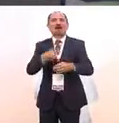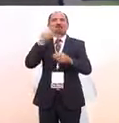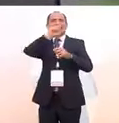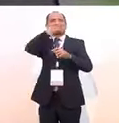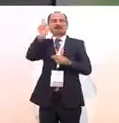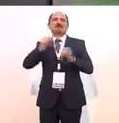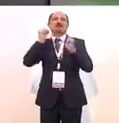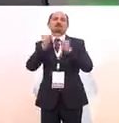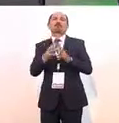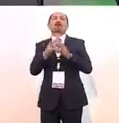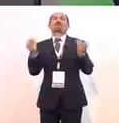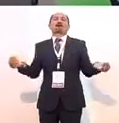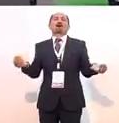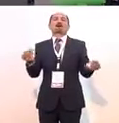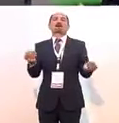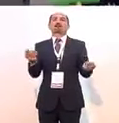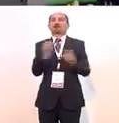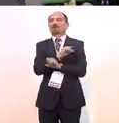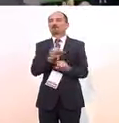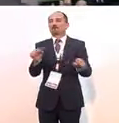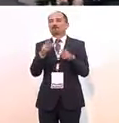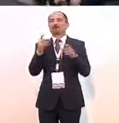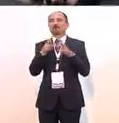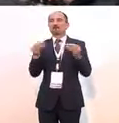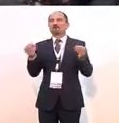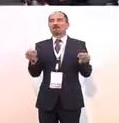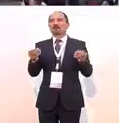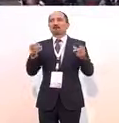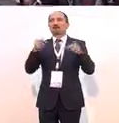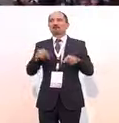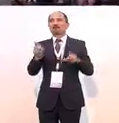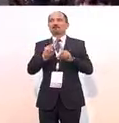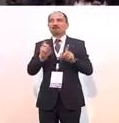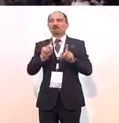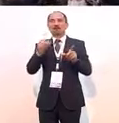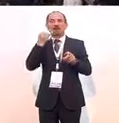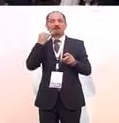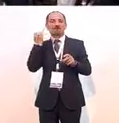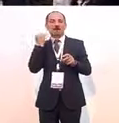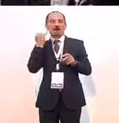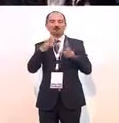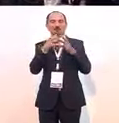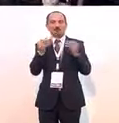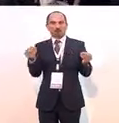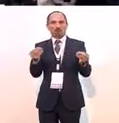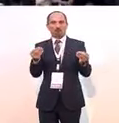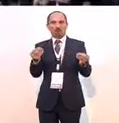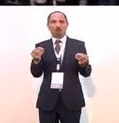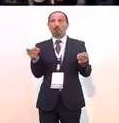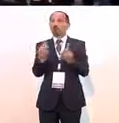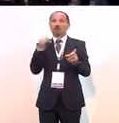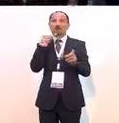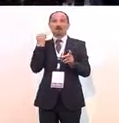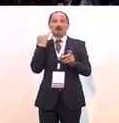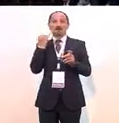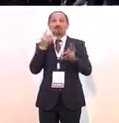fare, non è finita”. E non era facile farlo, in un momento in cui tutti gli altri continuavano